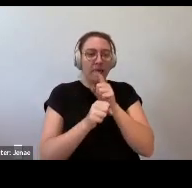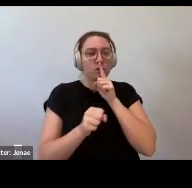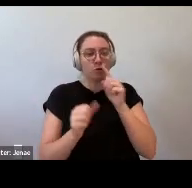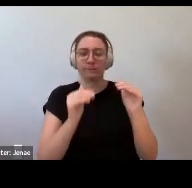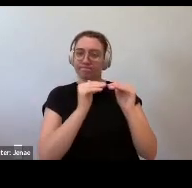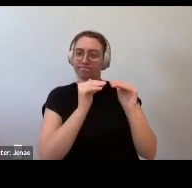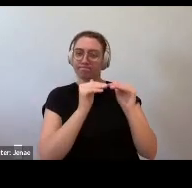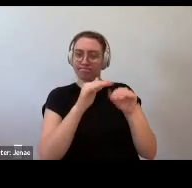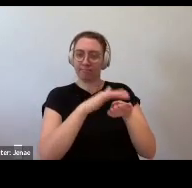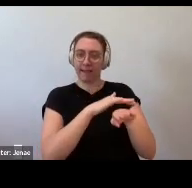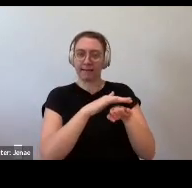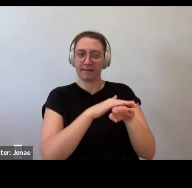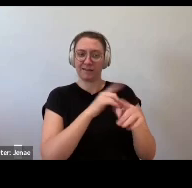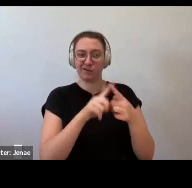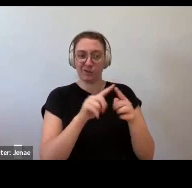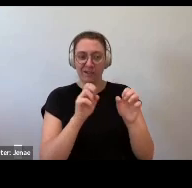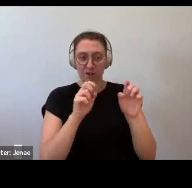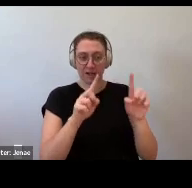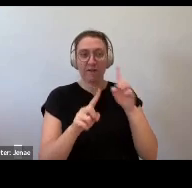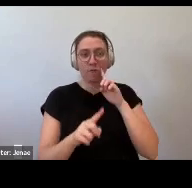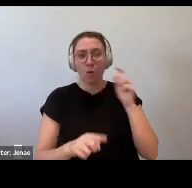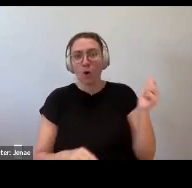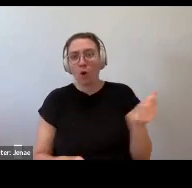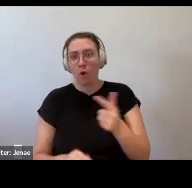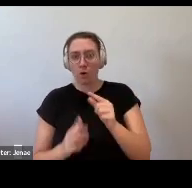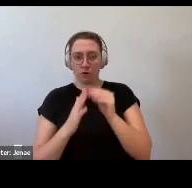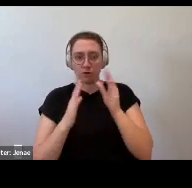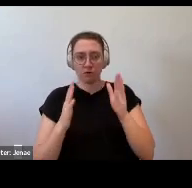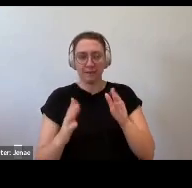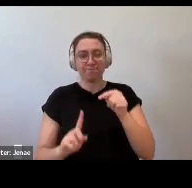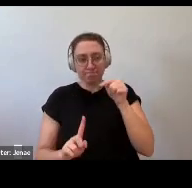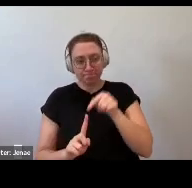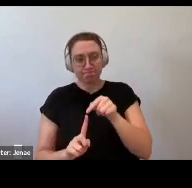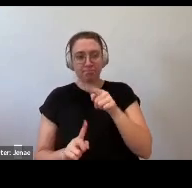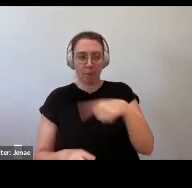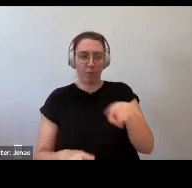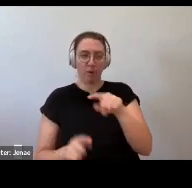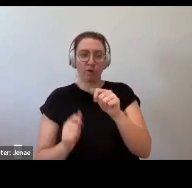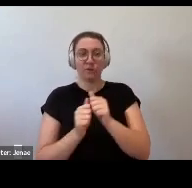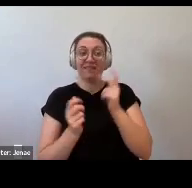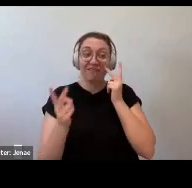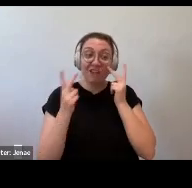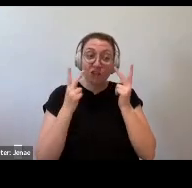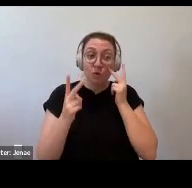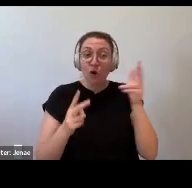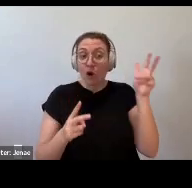el acceso equitativo a la educación para todos los estudiantes, en particular para aquellos con